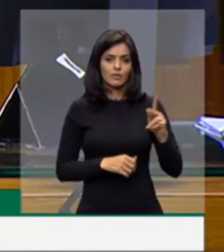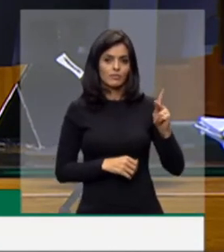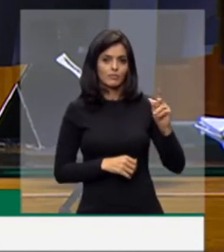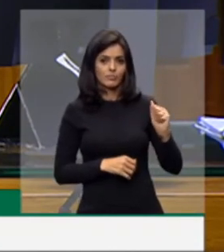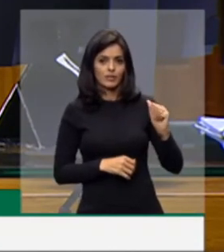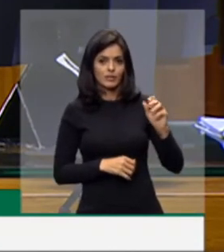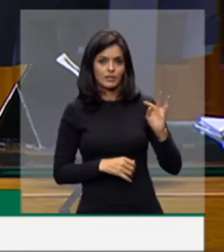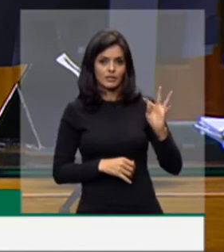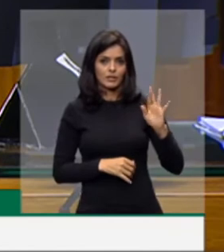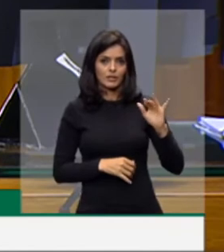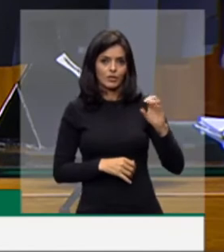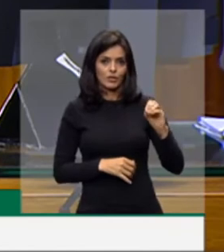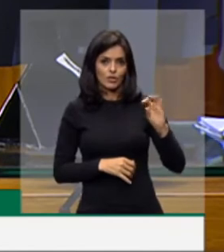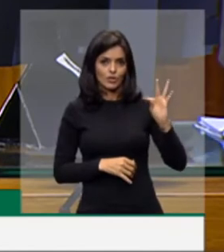[PRESIDENTE]: NOVO?